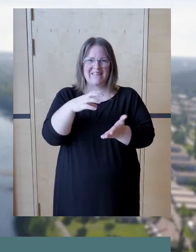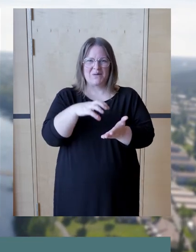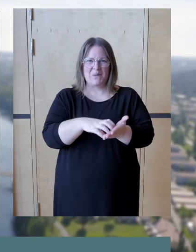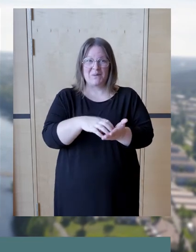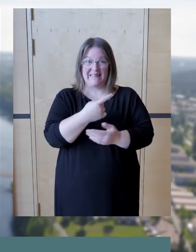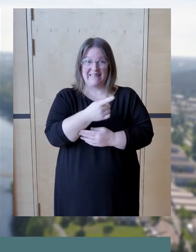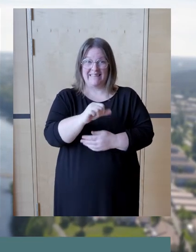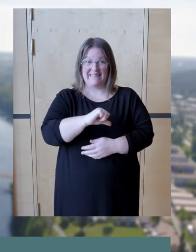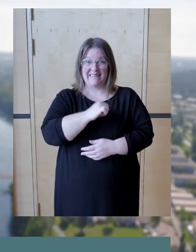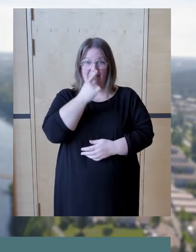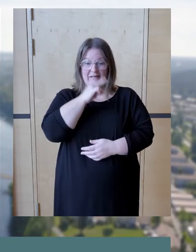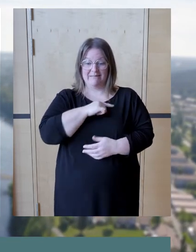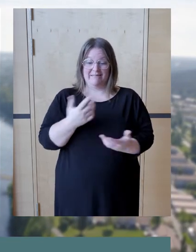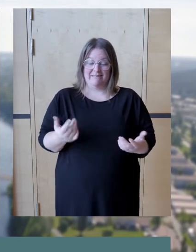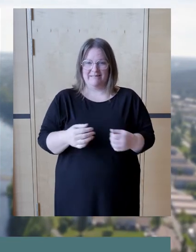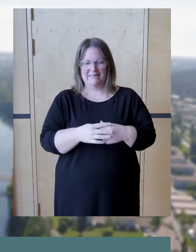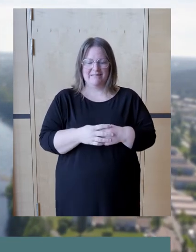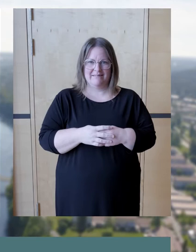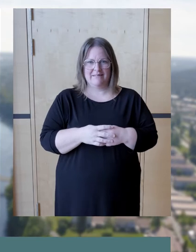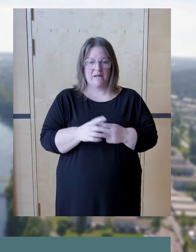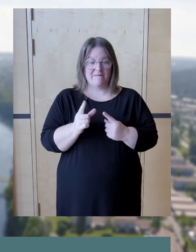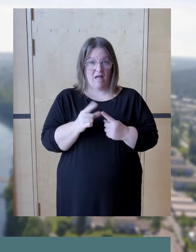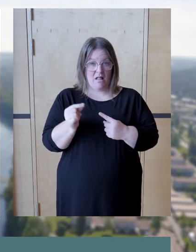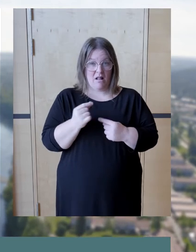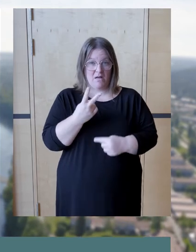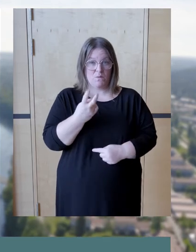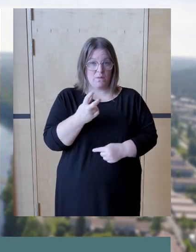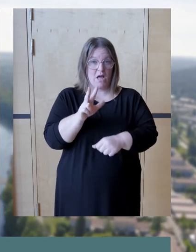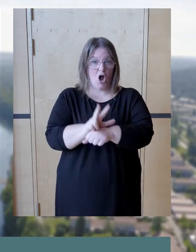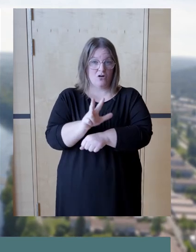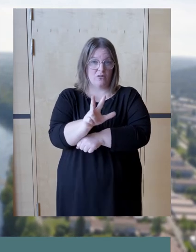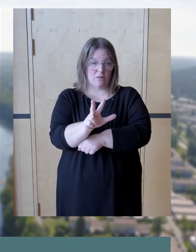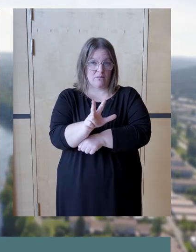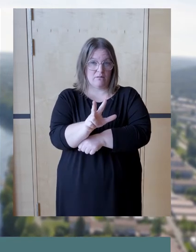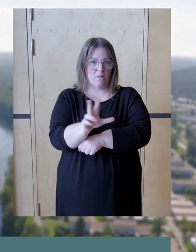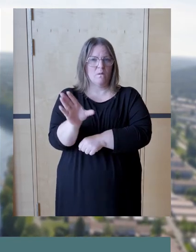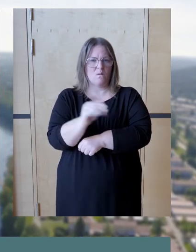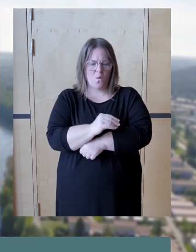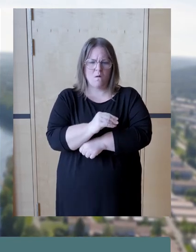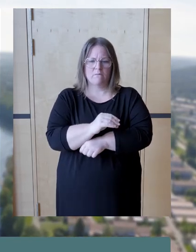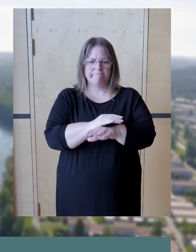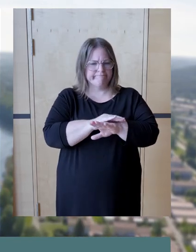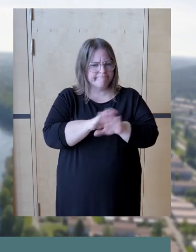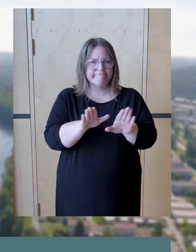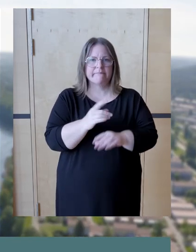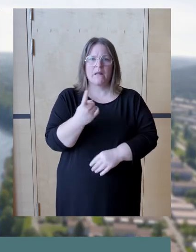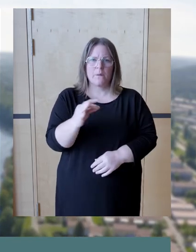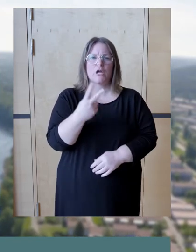Inför valet 2018 Då var det bara tal om 120 Plats lägenheter